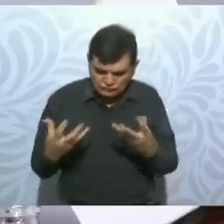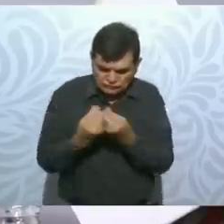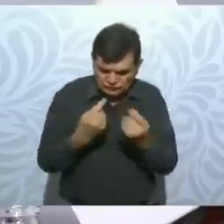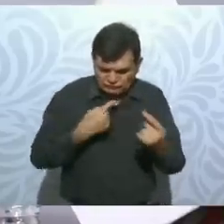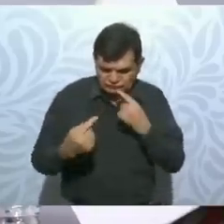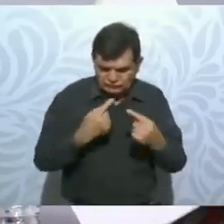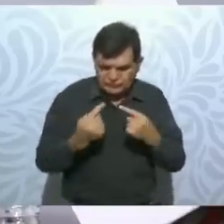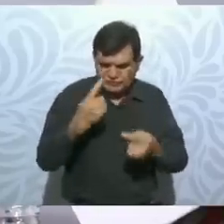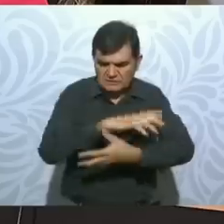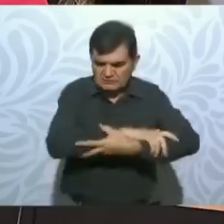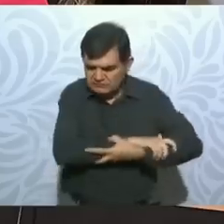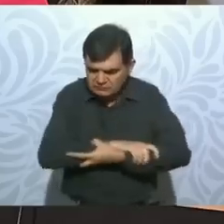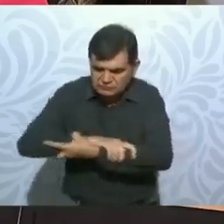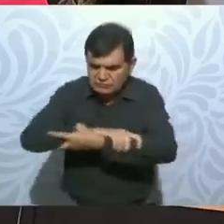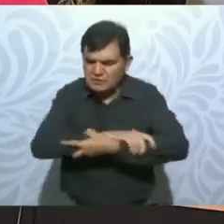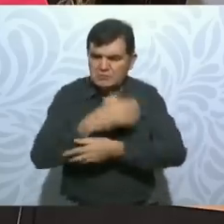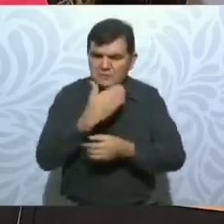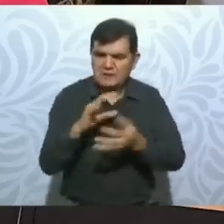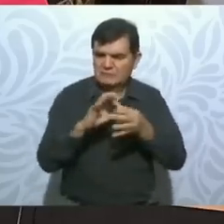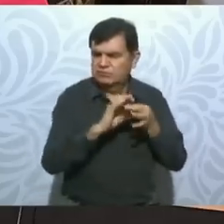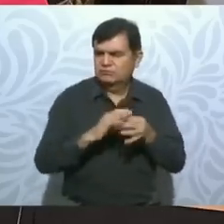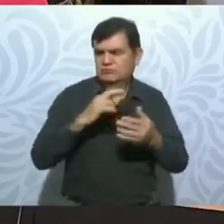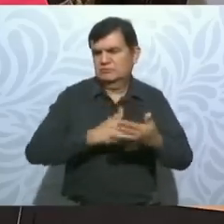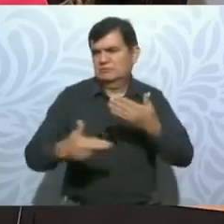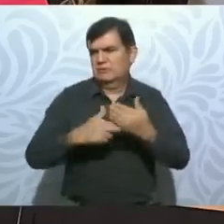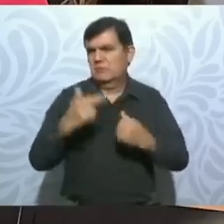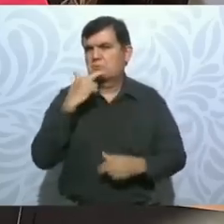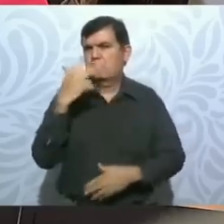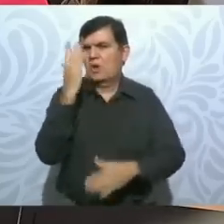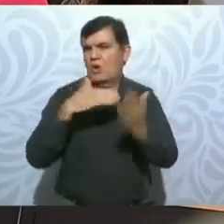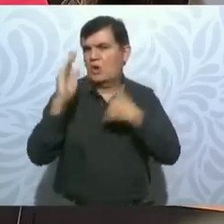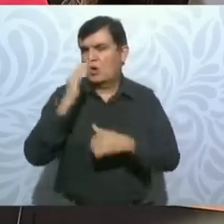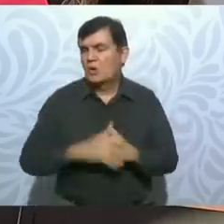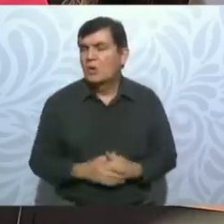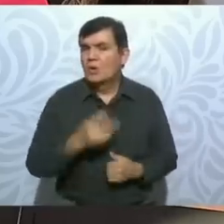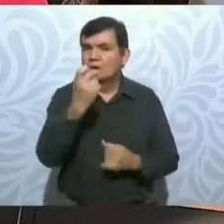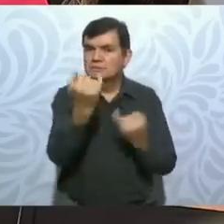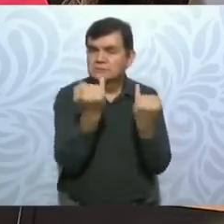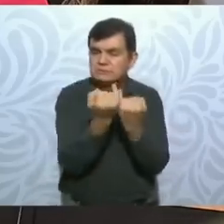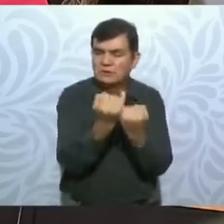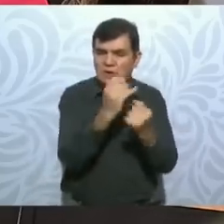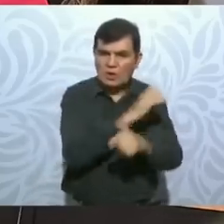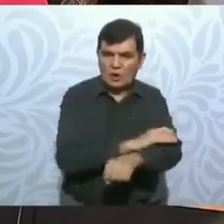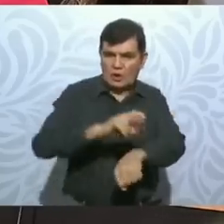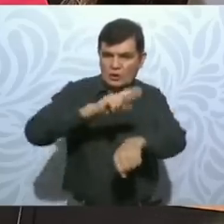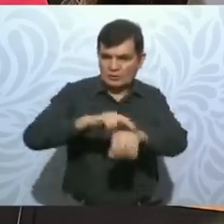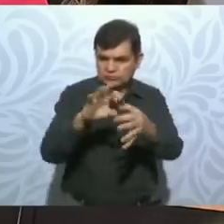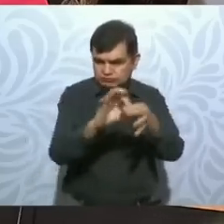coordinación y dar mejores resultados bajo esta política de coordinación del primero de octubre